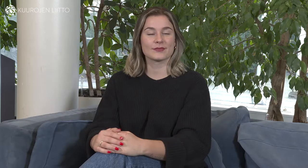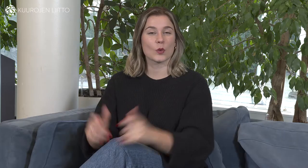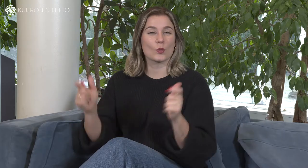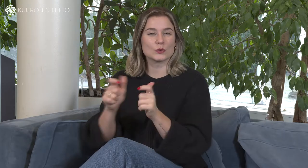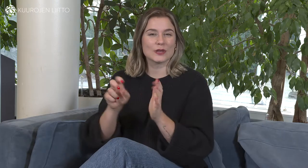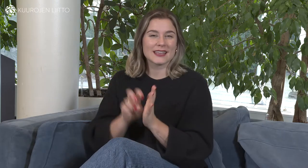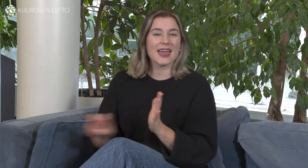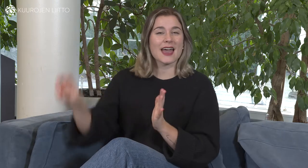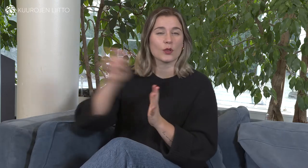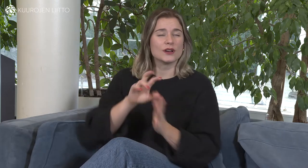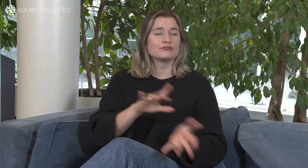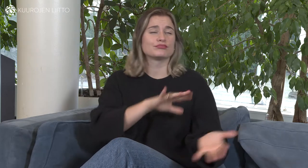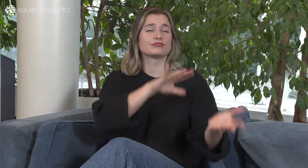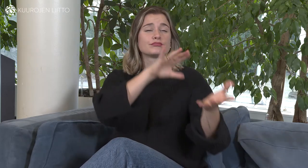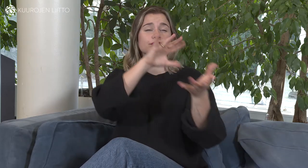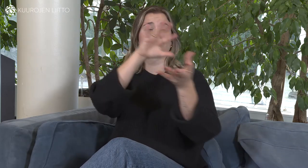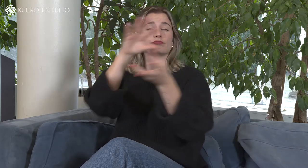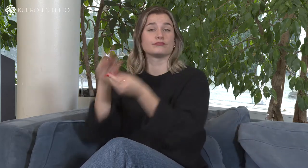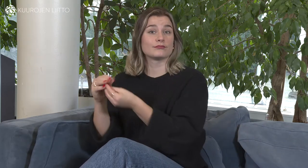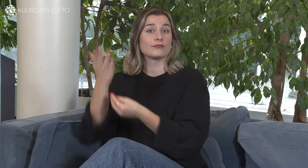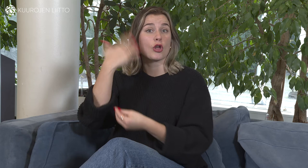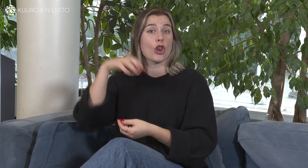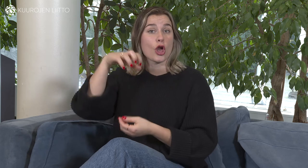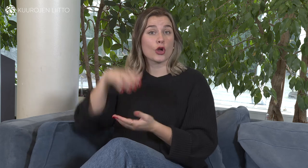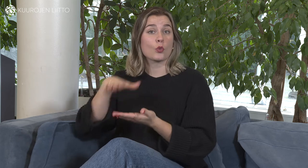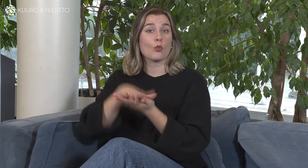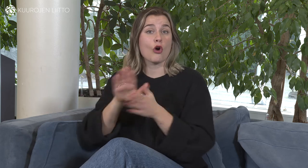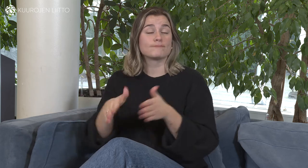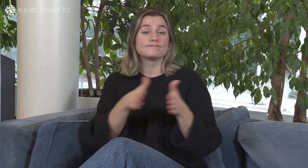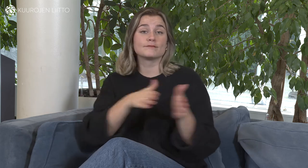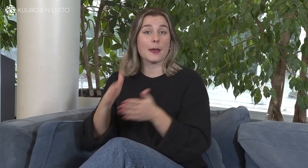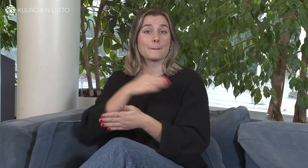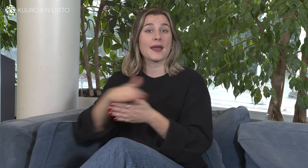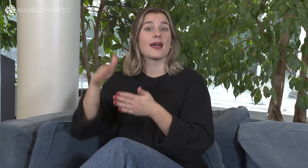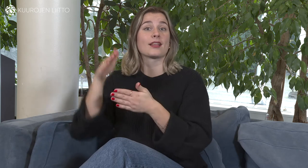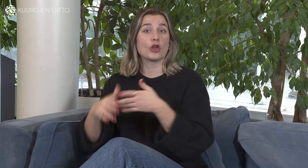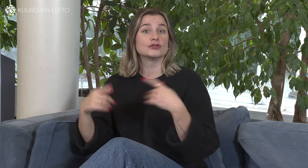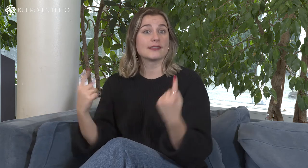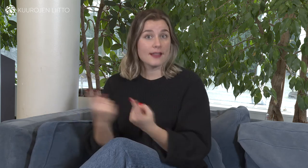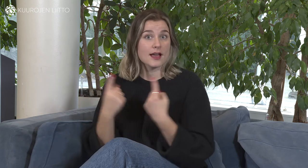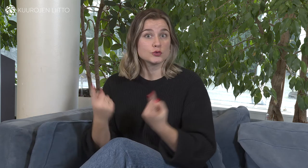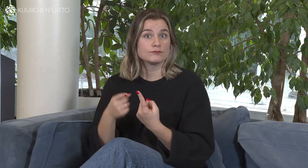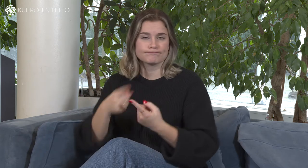Yhdistyskiertueen lokakuussa järjestetyssä päätöstilaisuudessa -